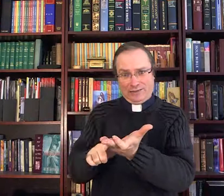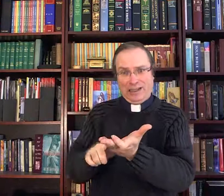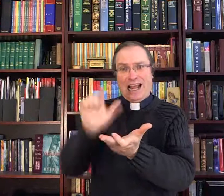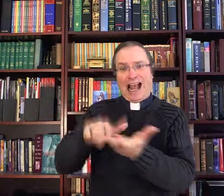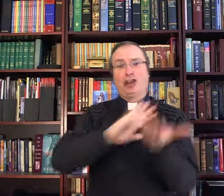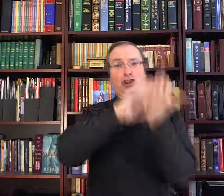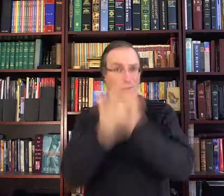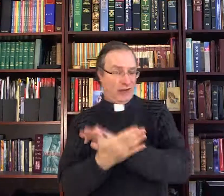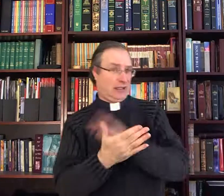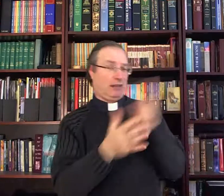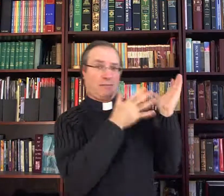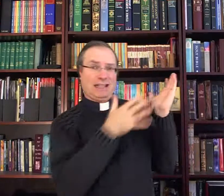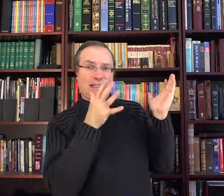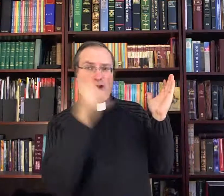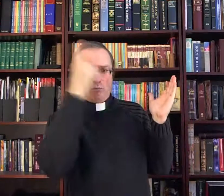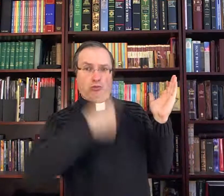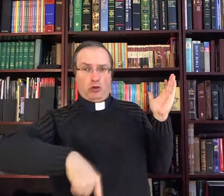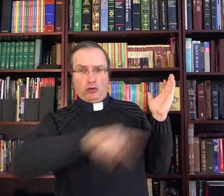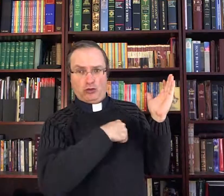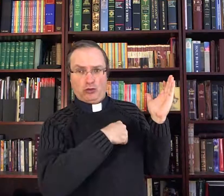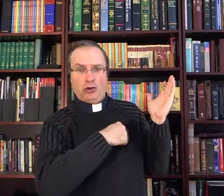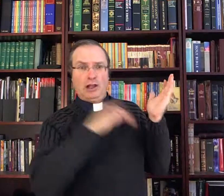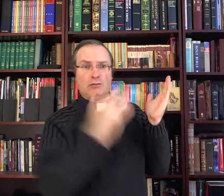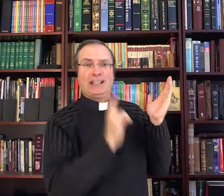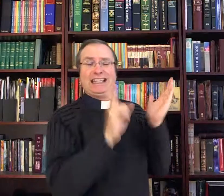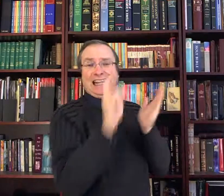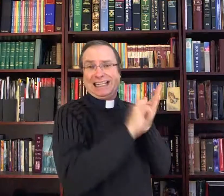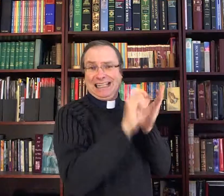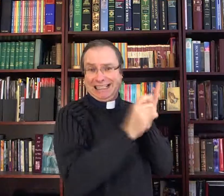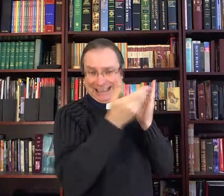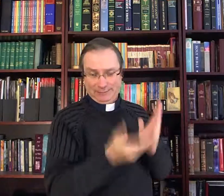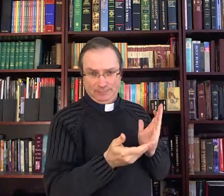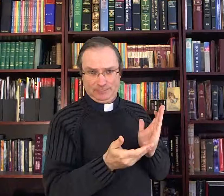en devenant malédiction pour nous, puisqu'il est écrit: